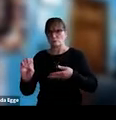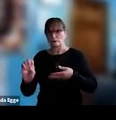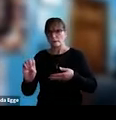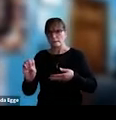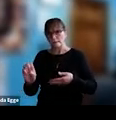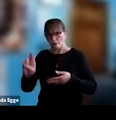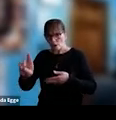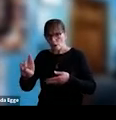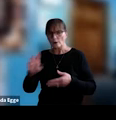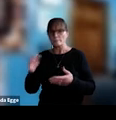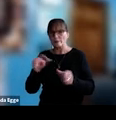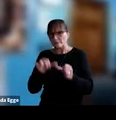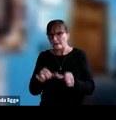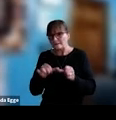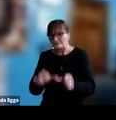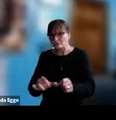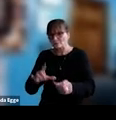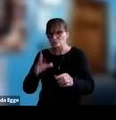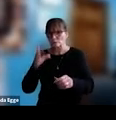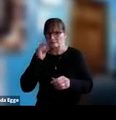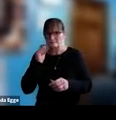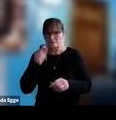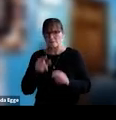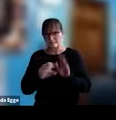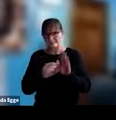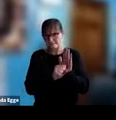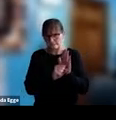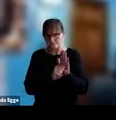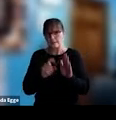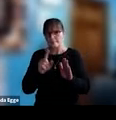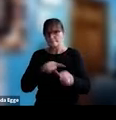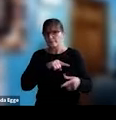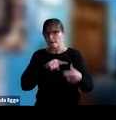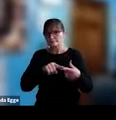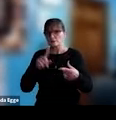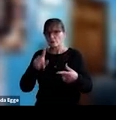pero continuó experimentando esos síntomas hasta que empezó a consumir drogas de nuevo